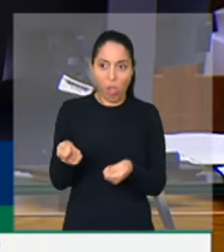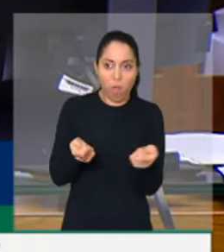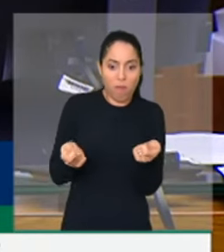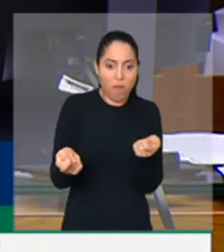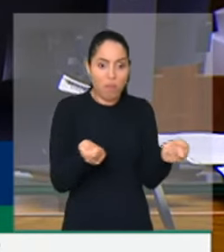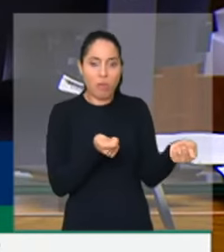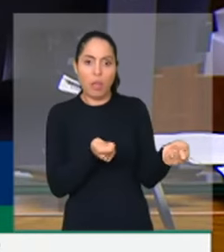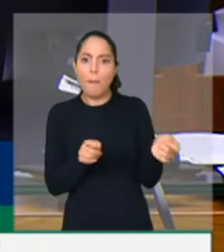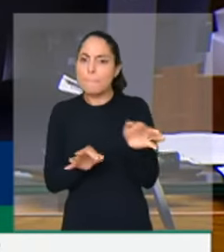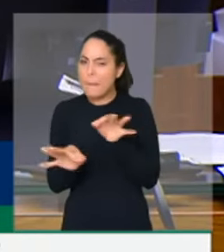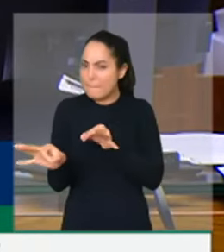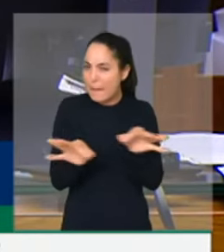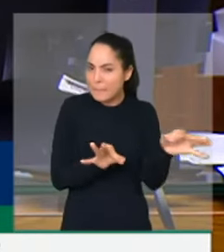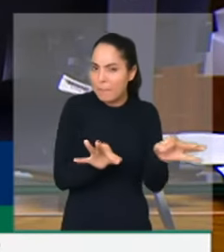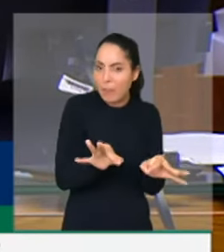AS POSTURAS INADIÁVEIS FOSSEM